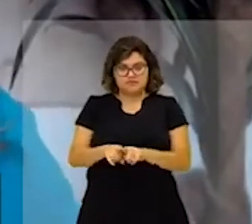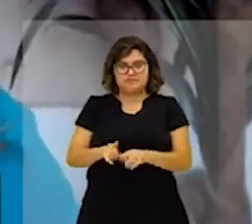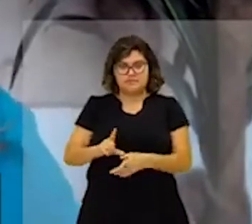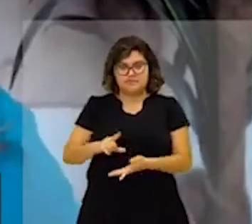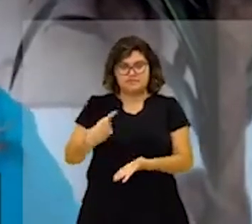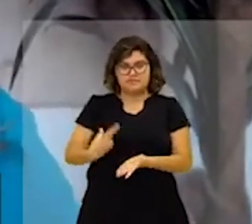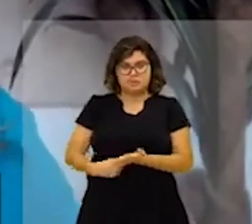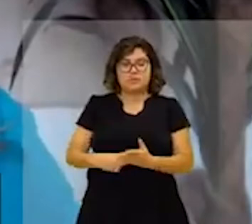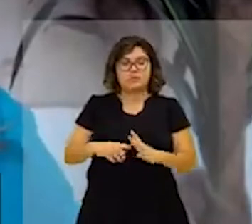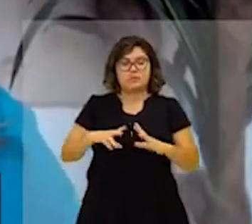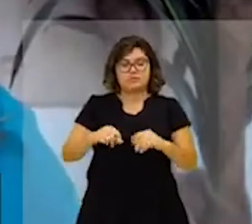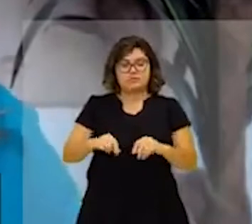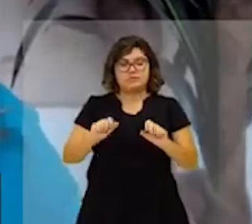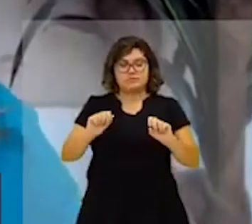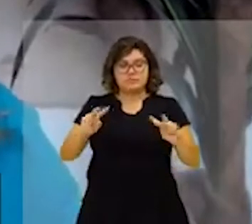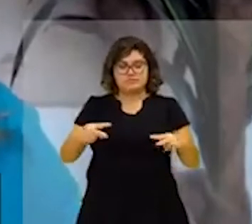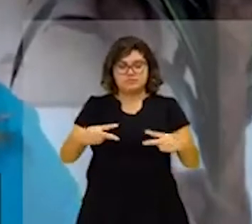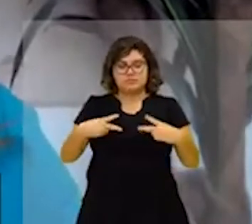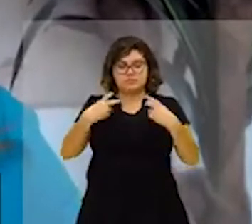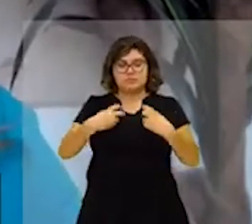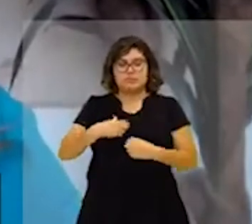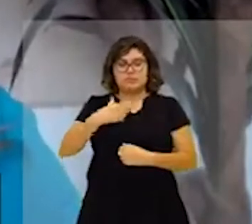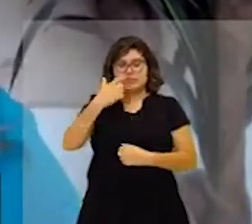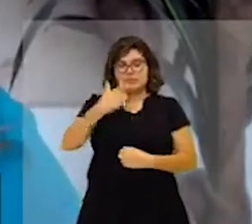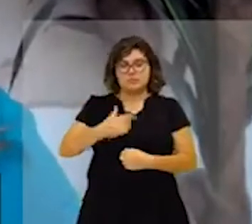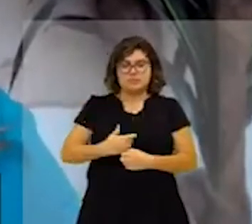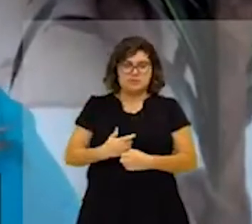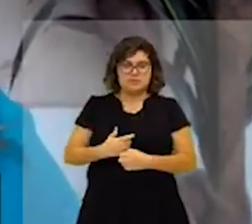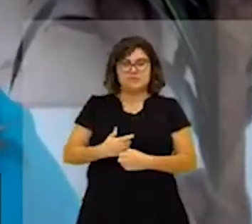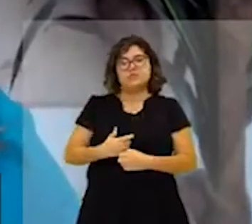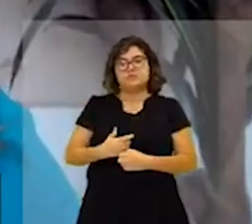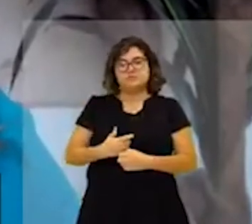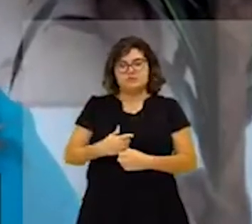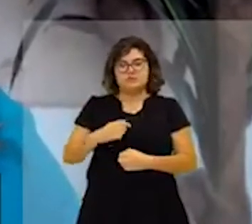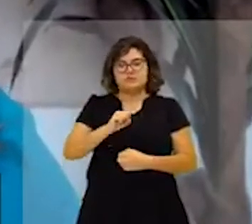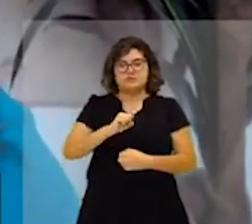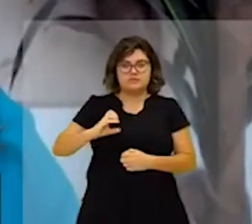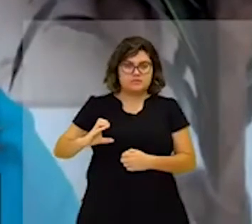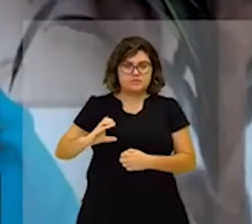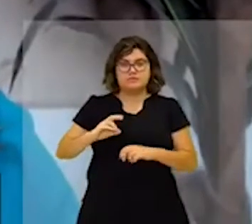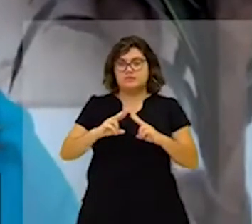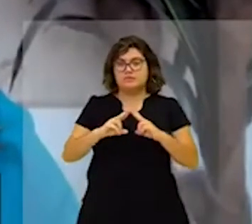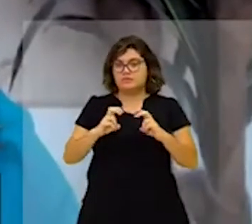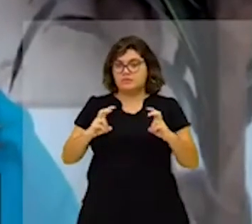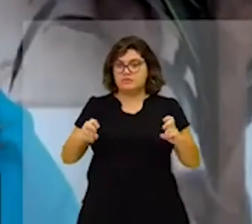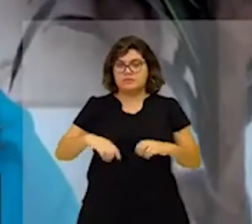se reconhecer eu falo de Santa Catarina de Florianópolis são uma mulher branca de cabelos